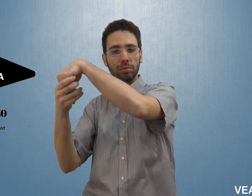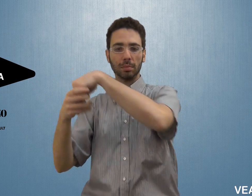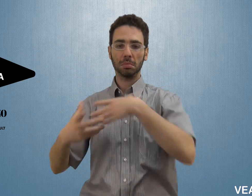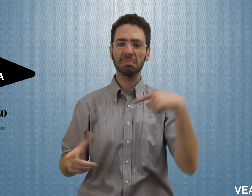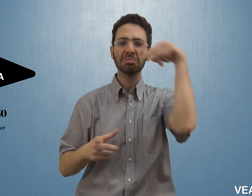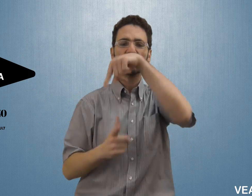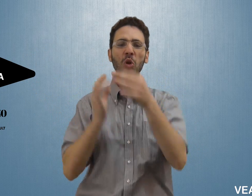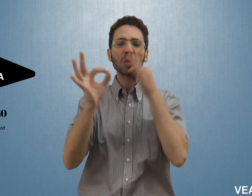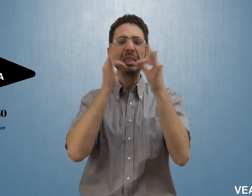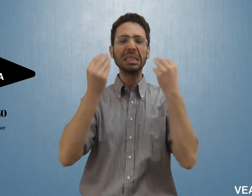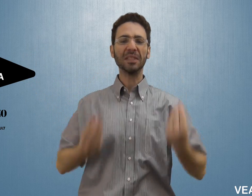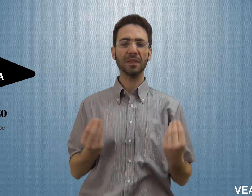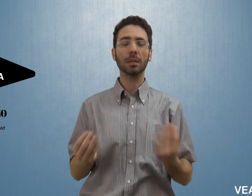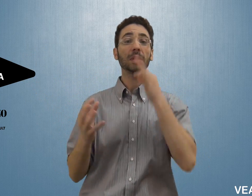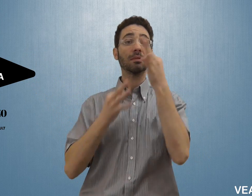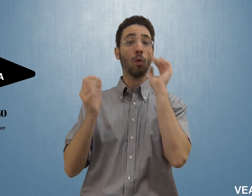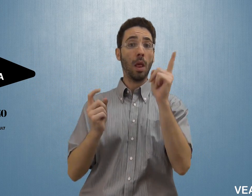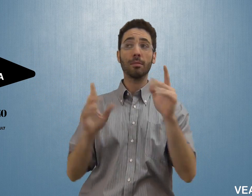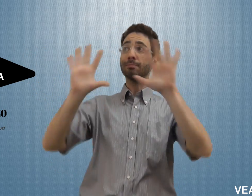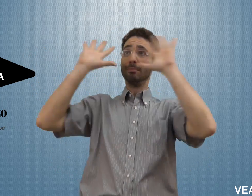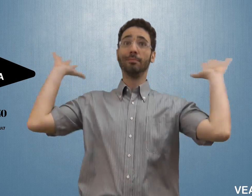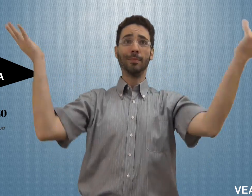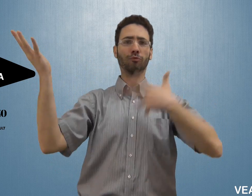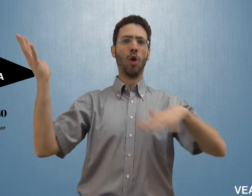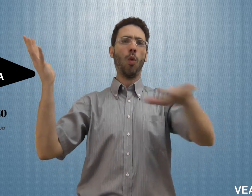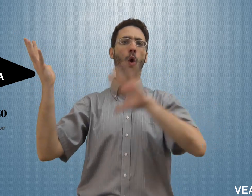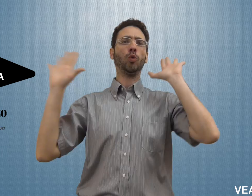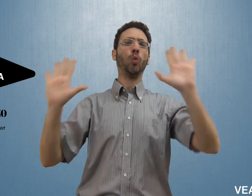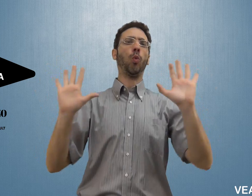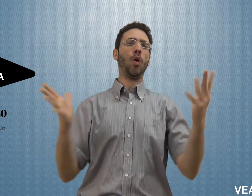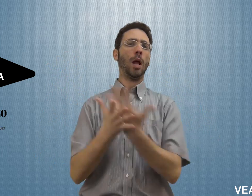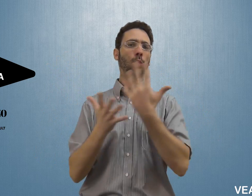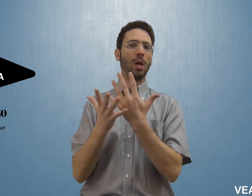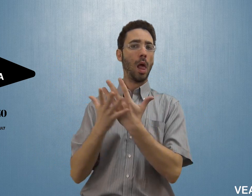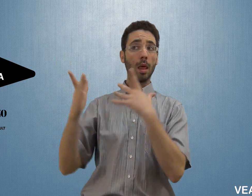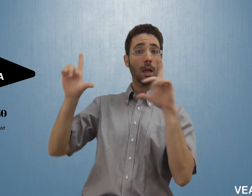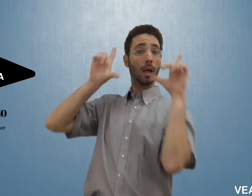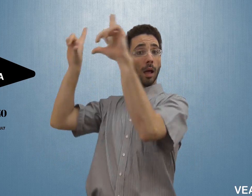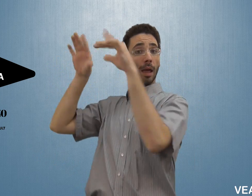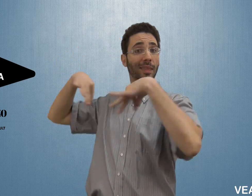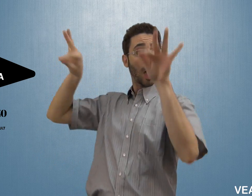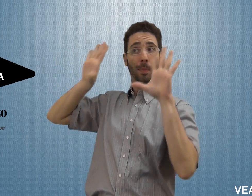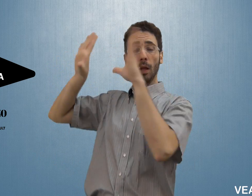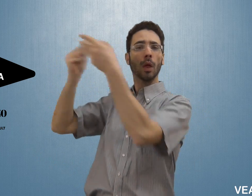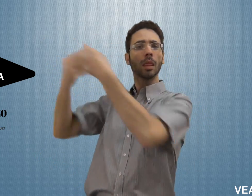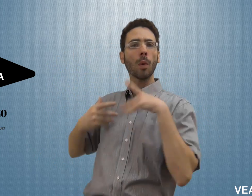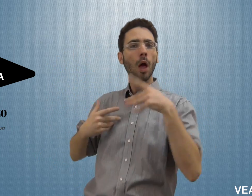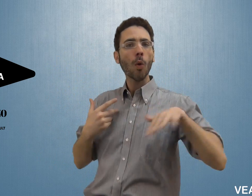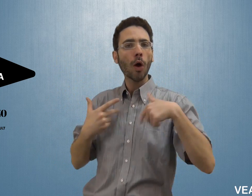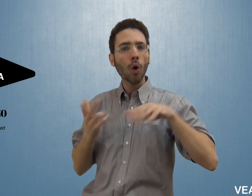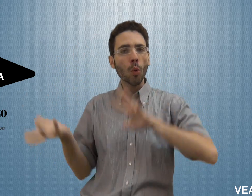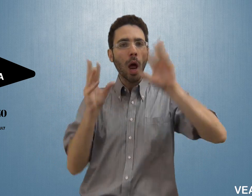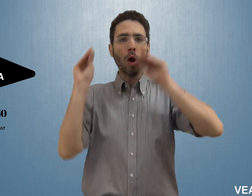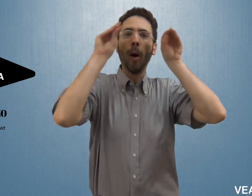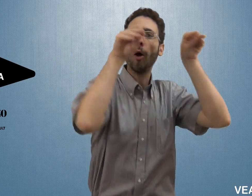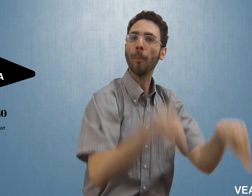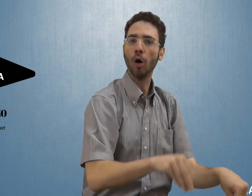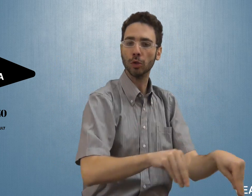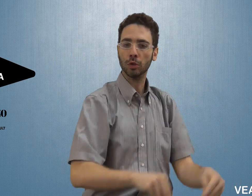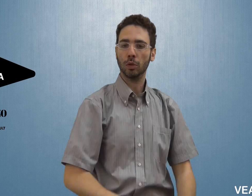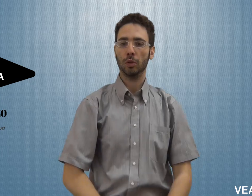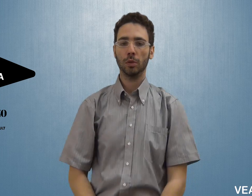cioè un ambiente che si sovrappone a quello che lo accoglie e